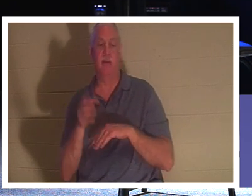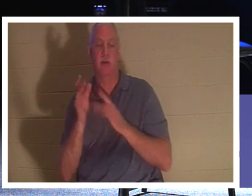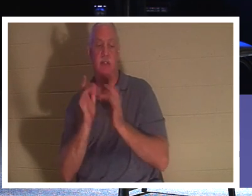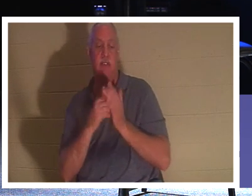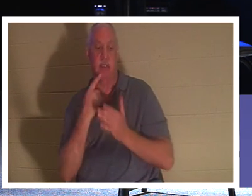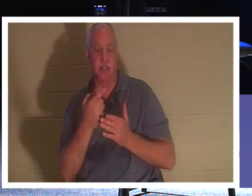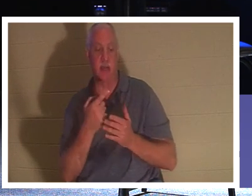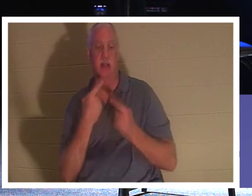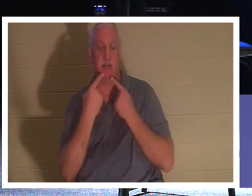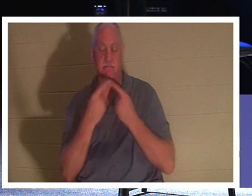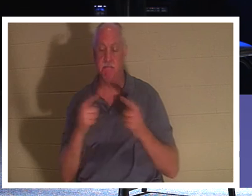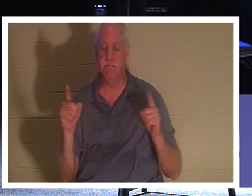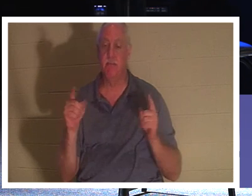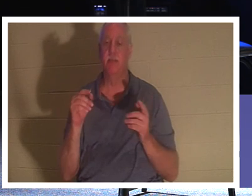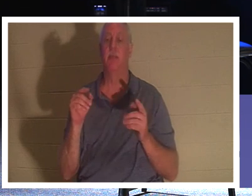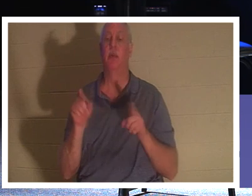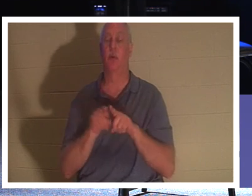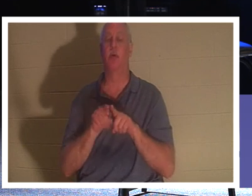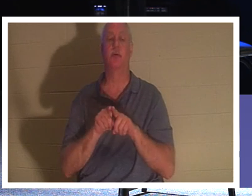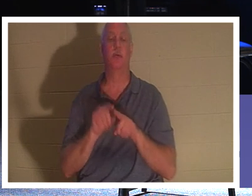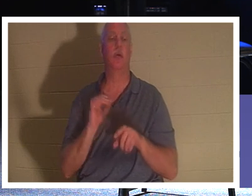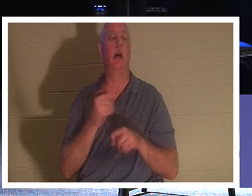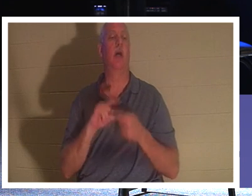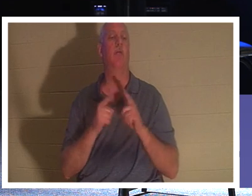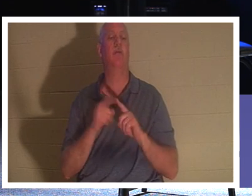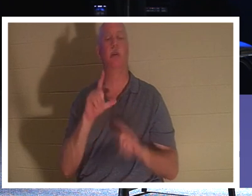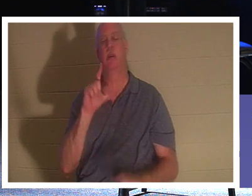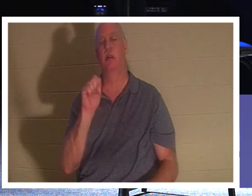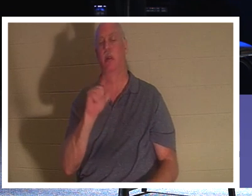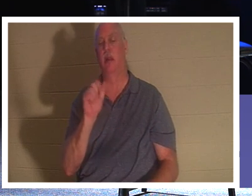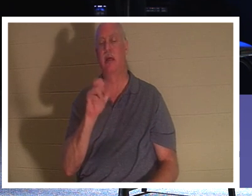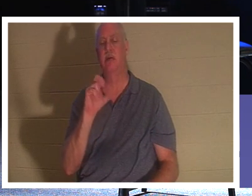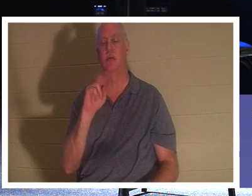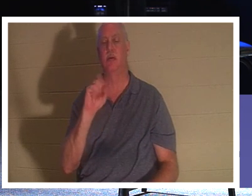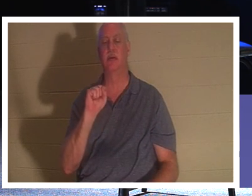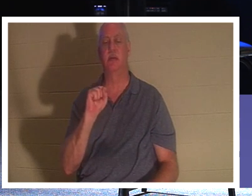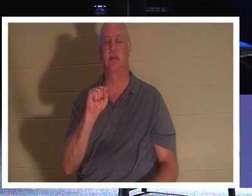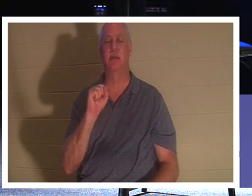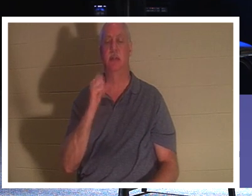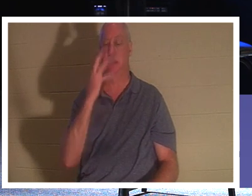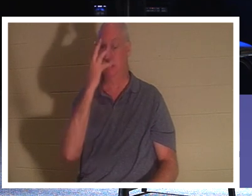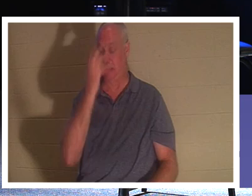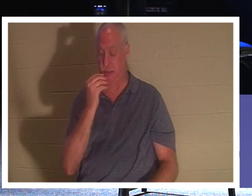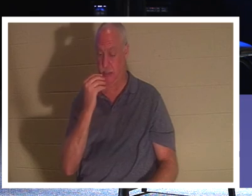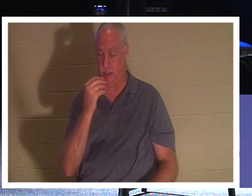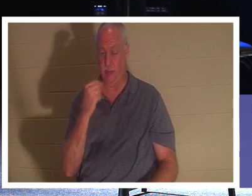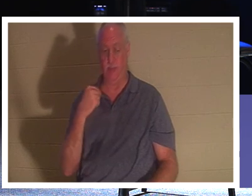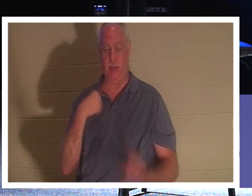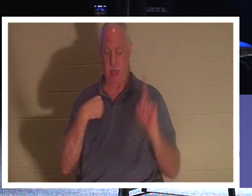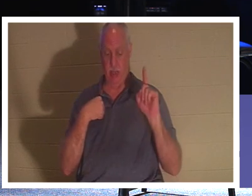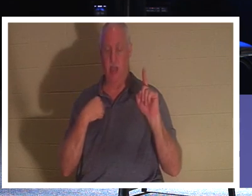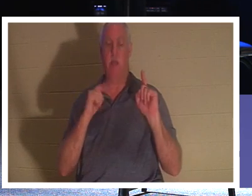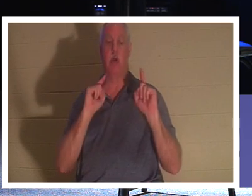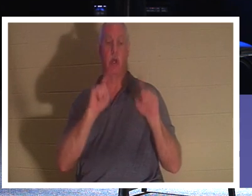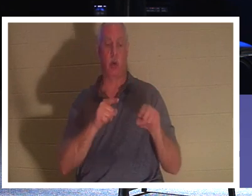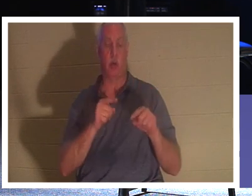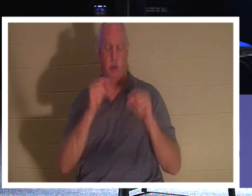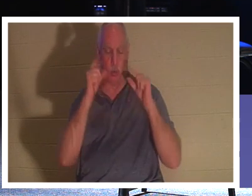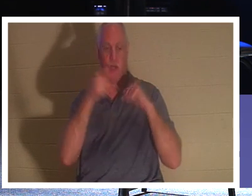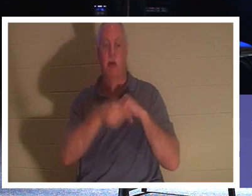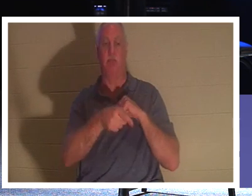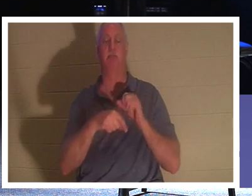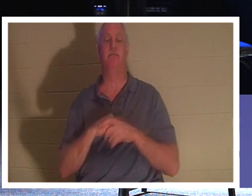。弟子たちは